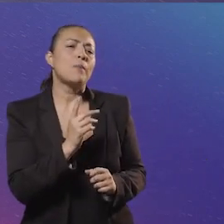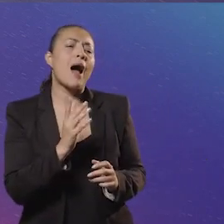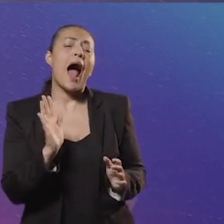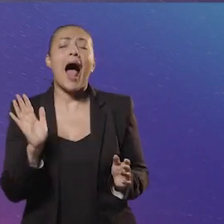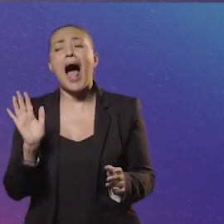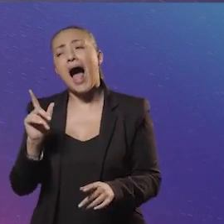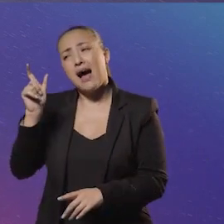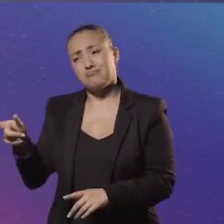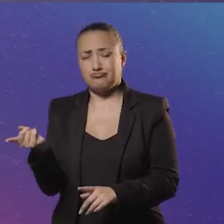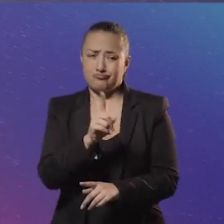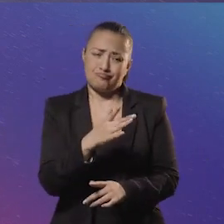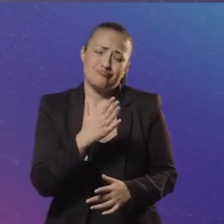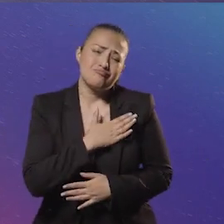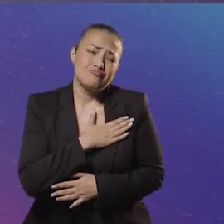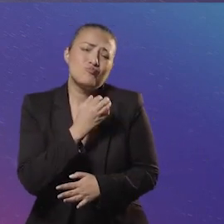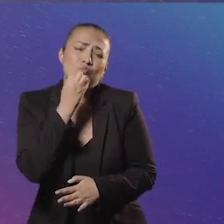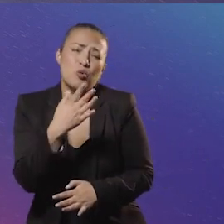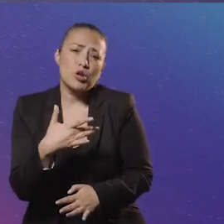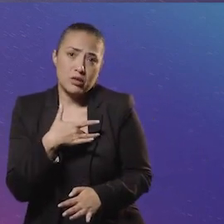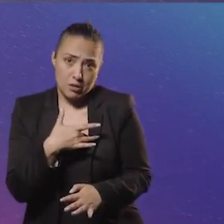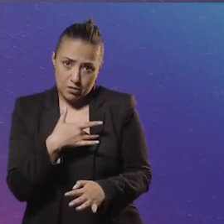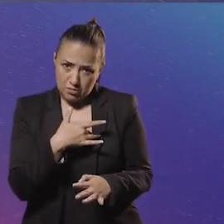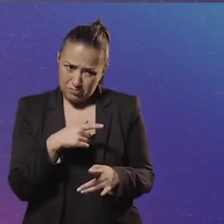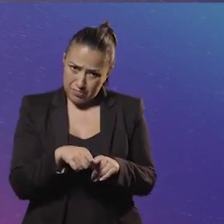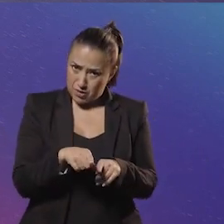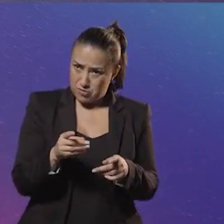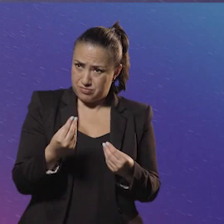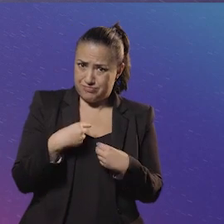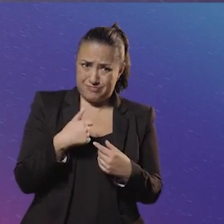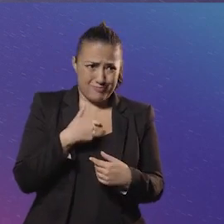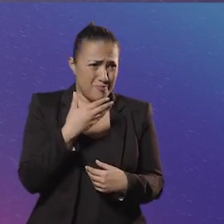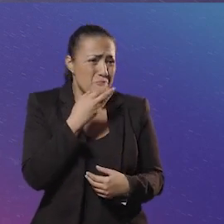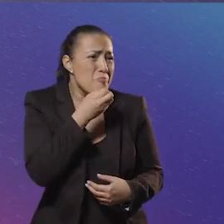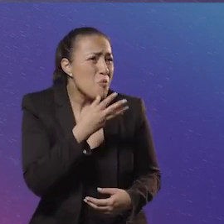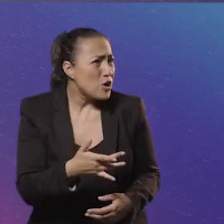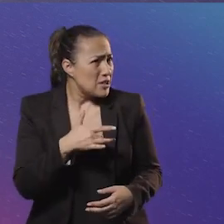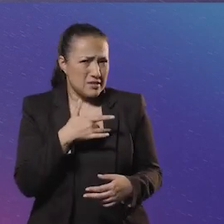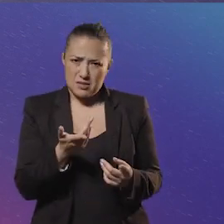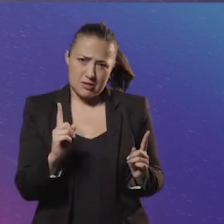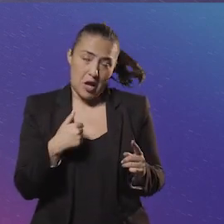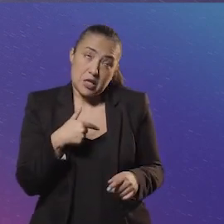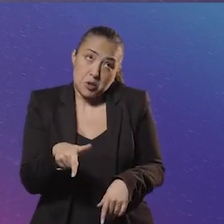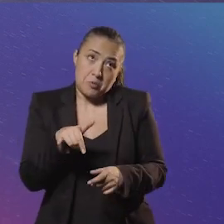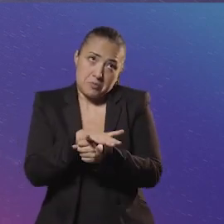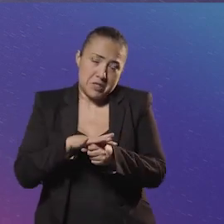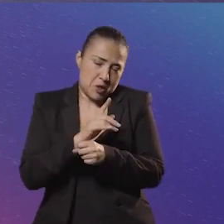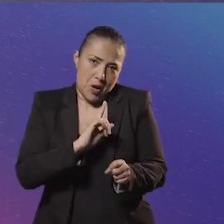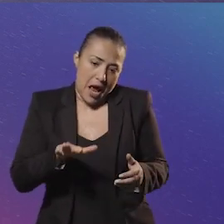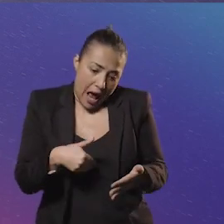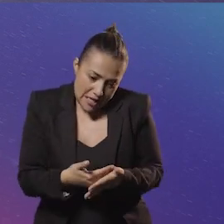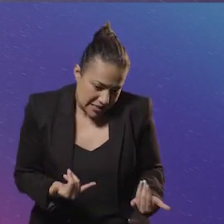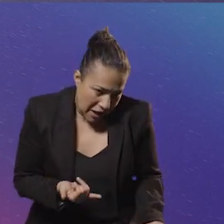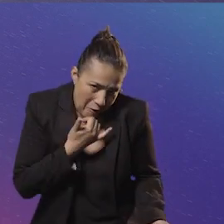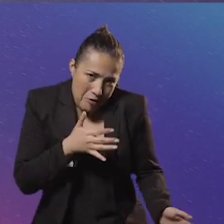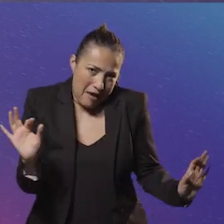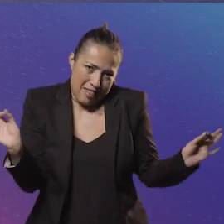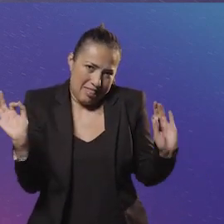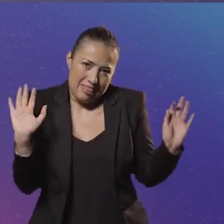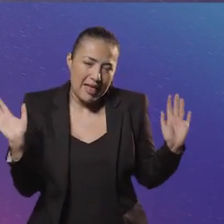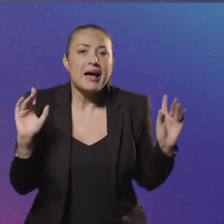unos muy bonitos sentimientos, pero pues a mí nadie me folla los bonitos sentimientos, por ejemplo, o sea, no me ha pasado hasta el momento.